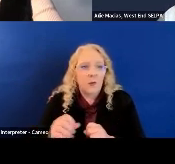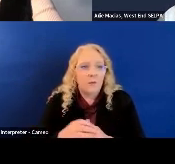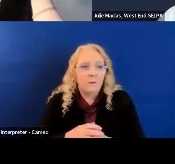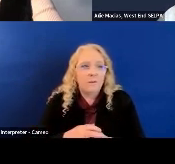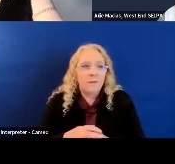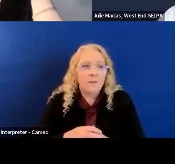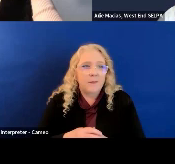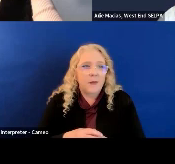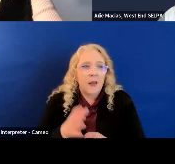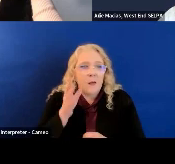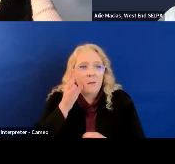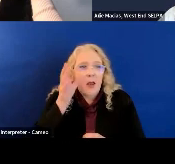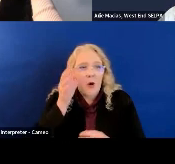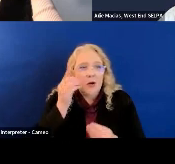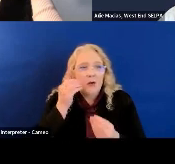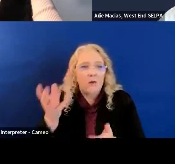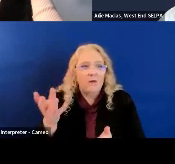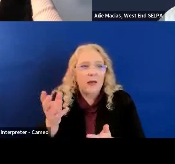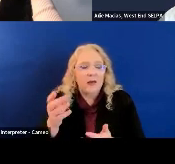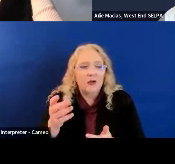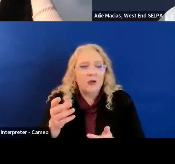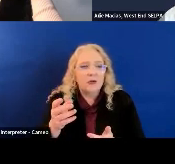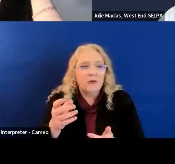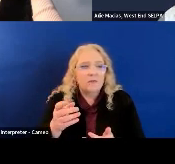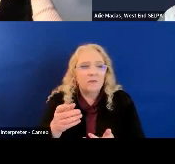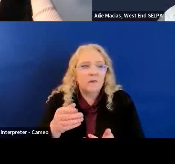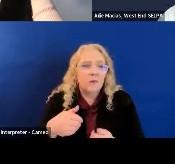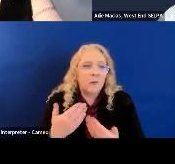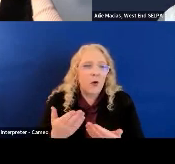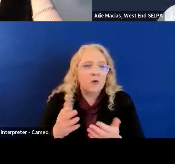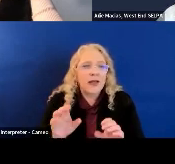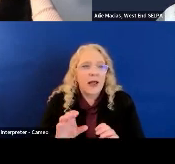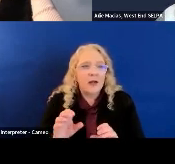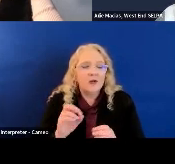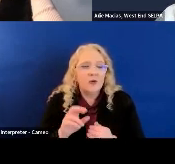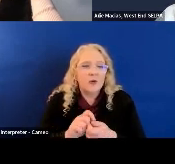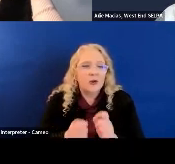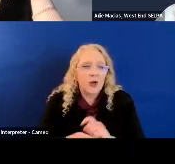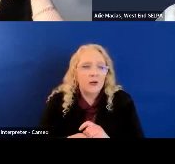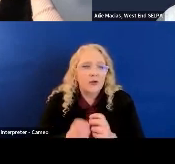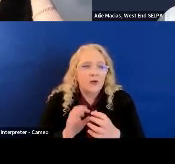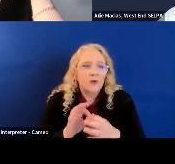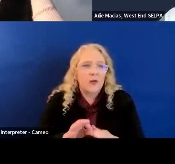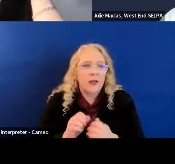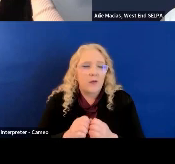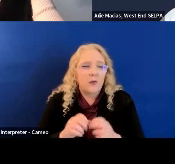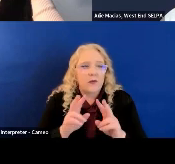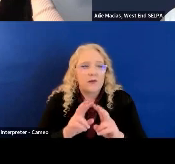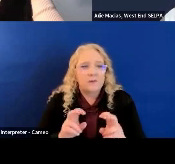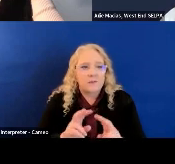relacionados con la evaluación o el programa de educación especial, debe dar un aviso por escrito y lo que se